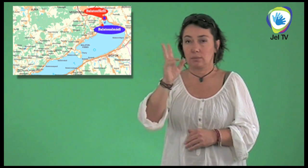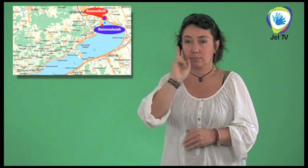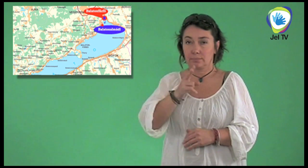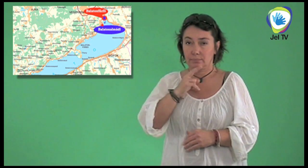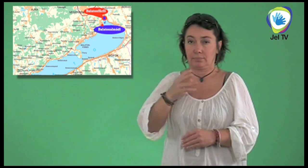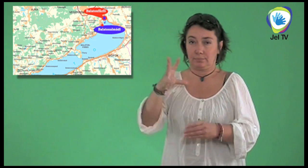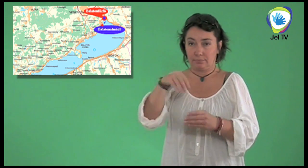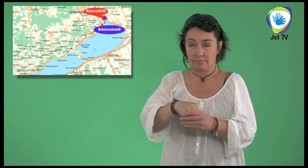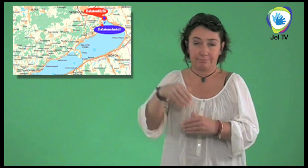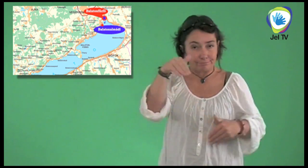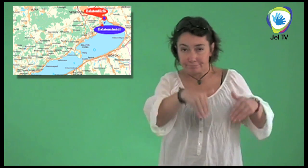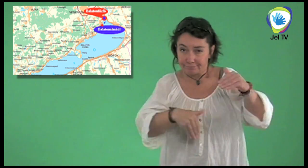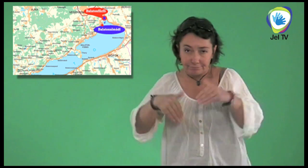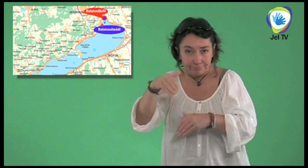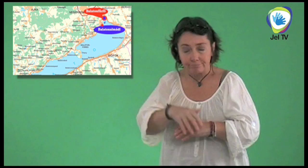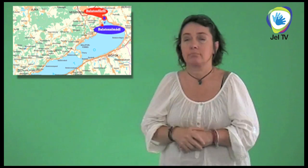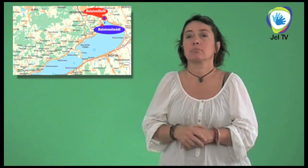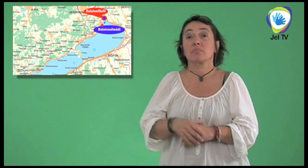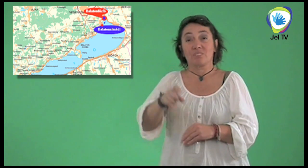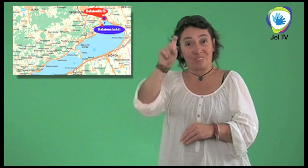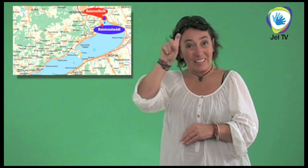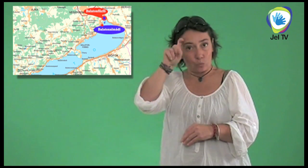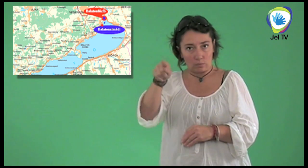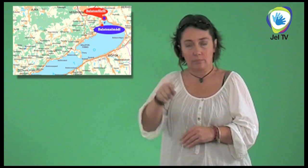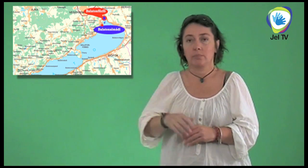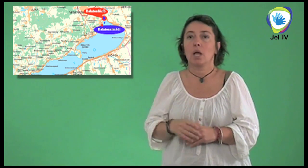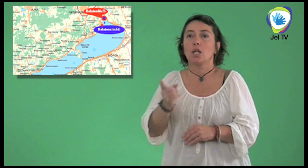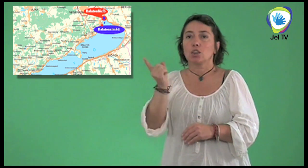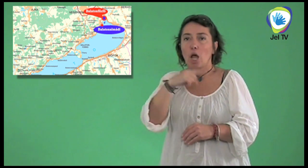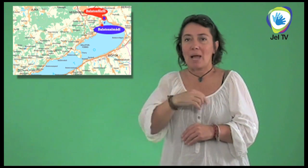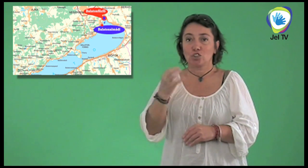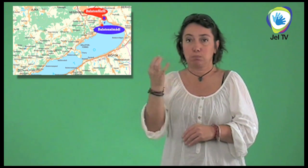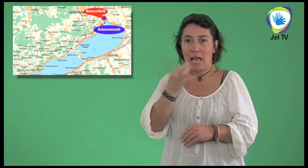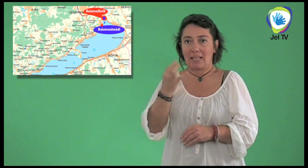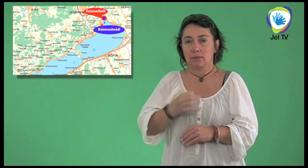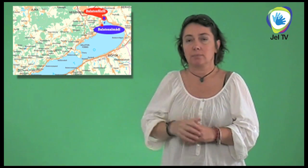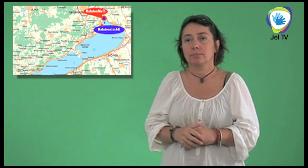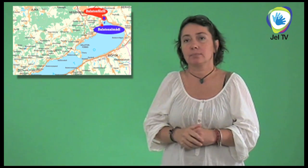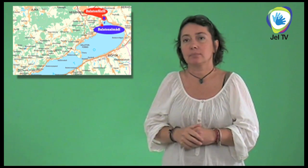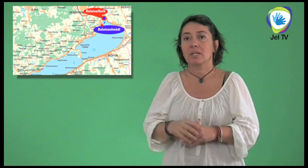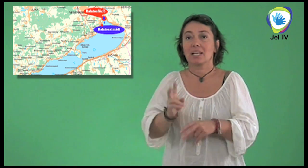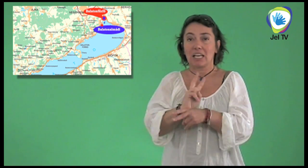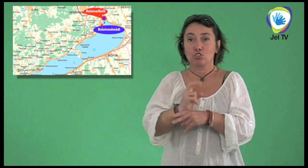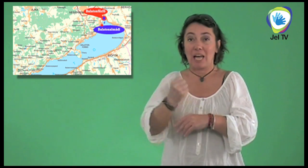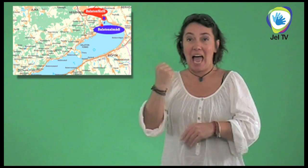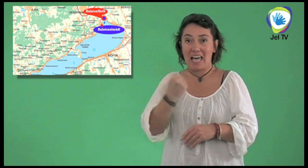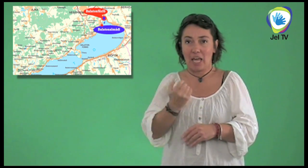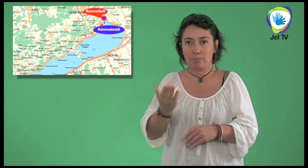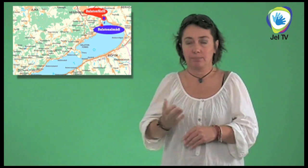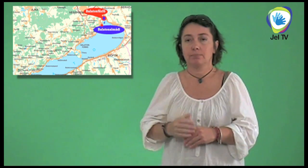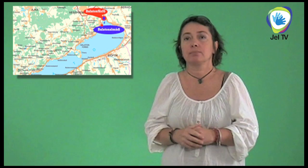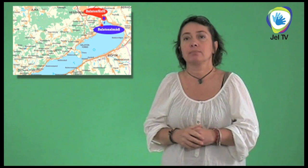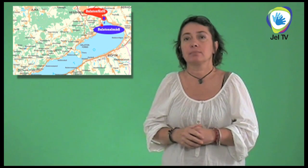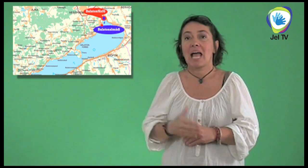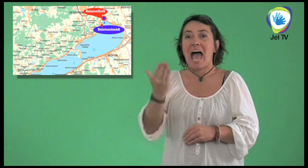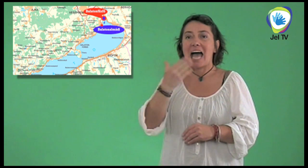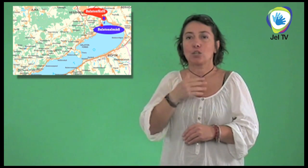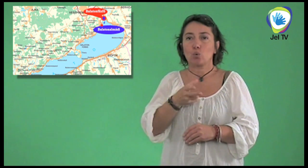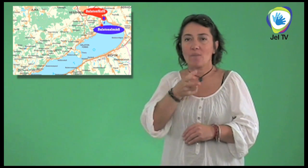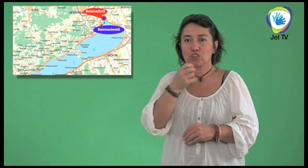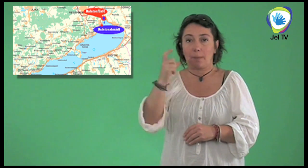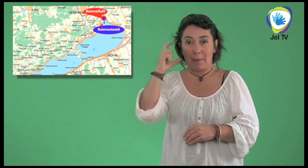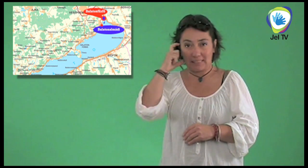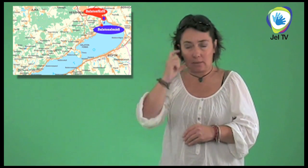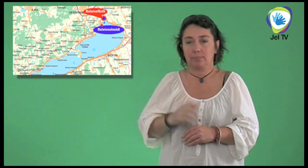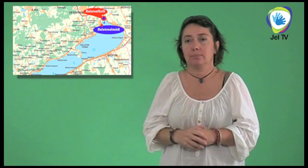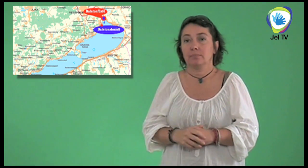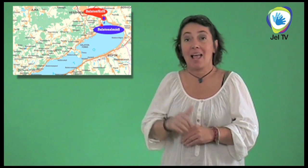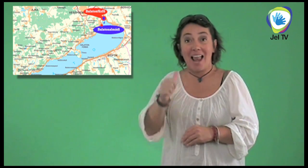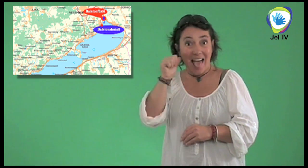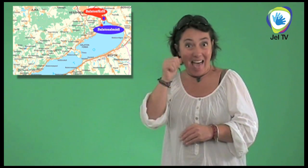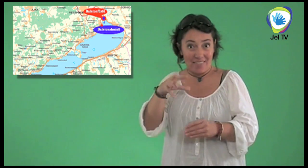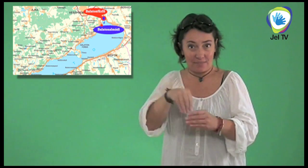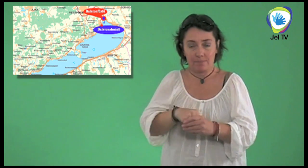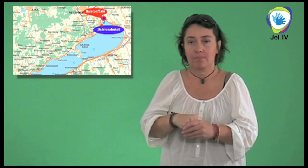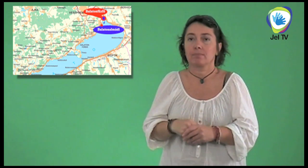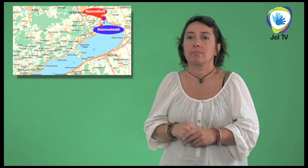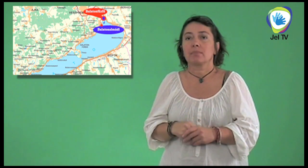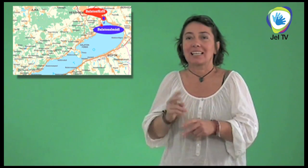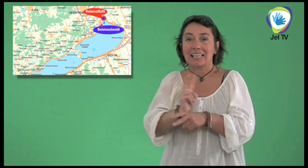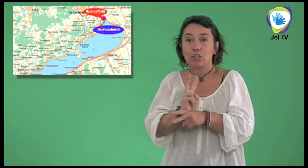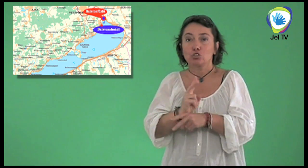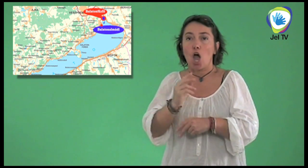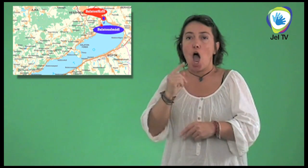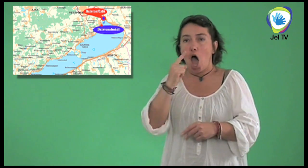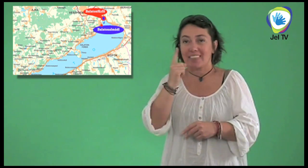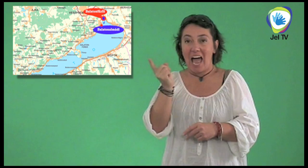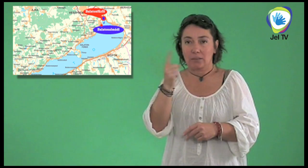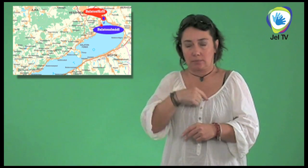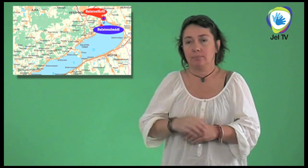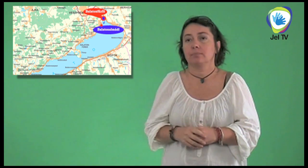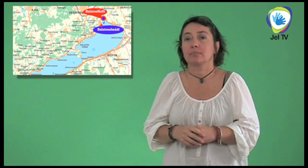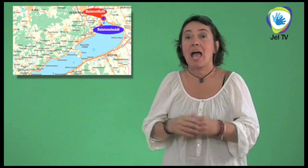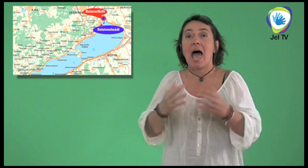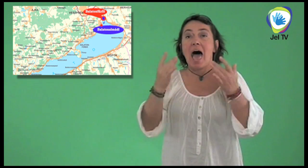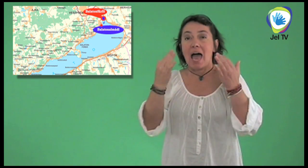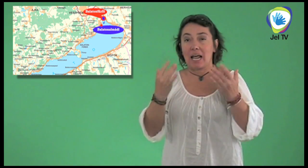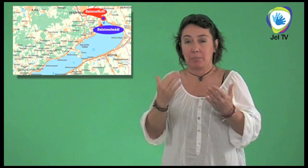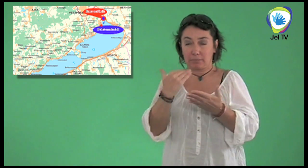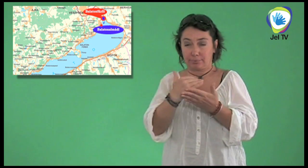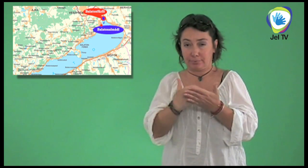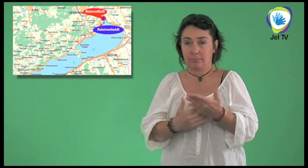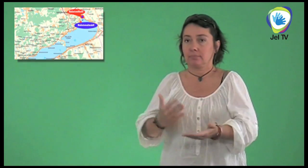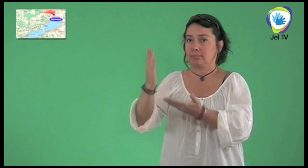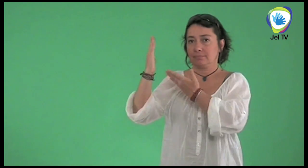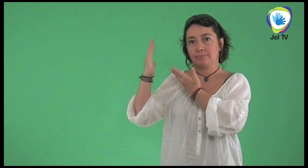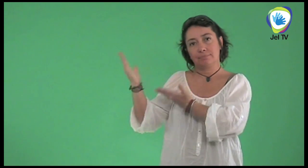5 siket vett részt az átúszáson. Fiúk: Tamás Bálint, Kiss Ádám, Hetrovicz Máté, lány: Kiss Anett. Lássunk az eredményeket: